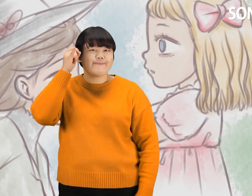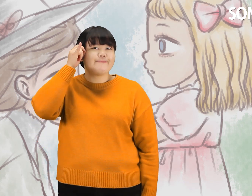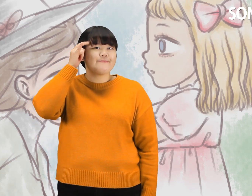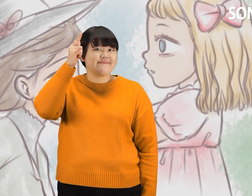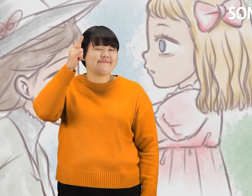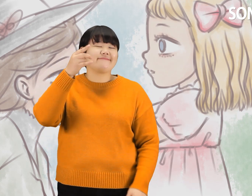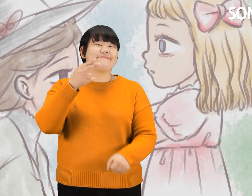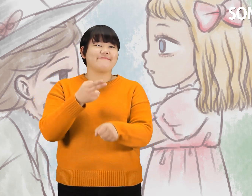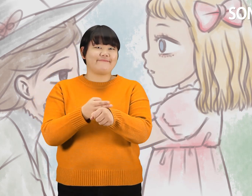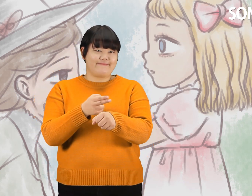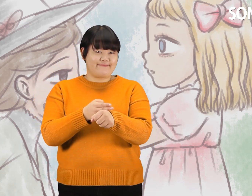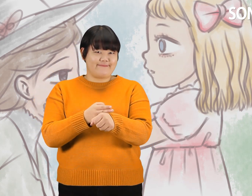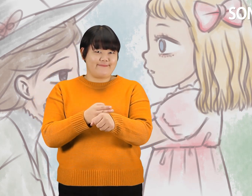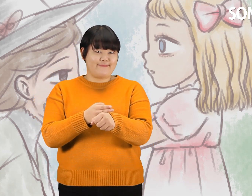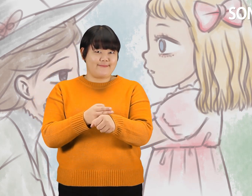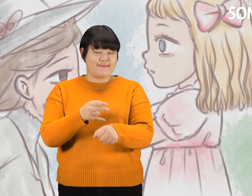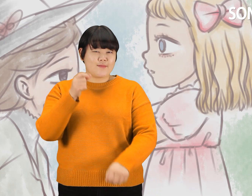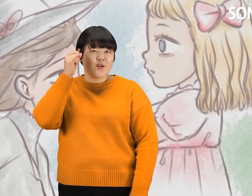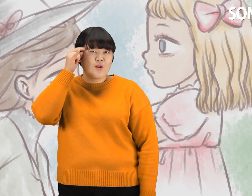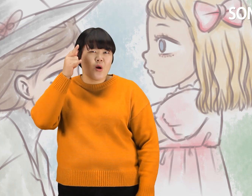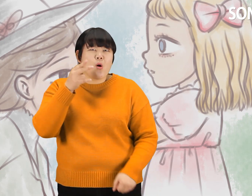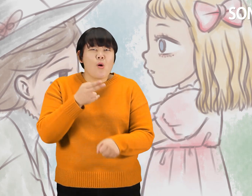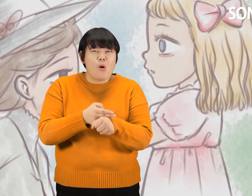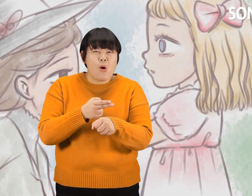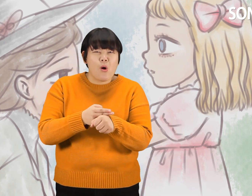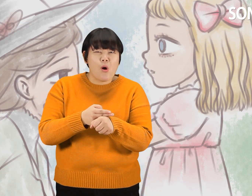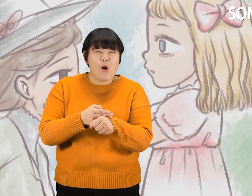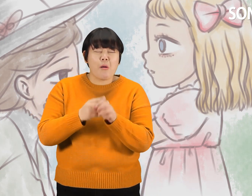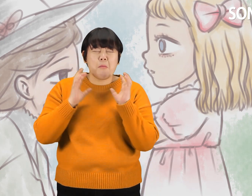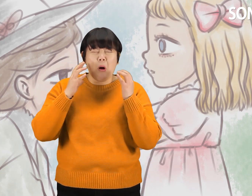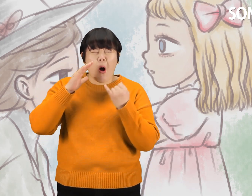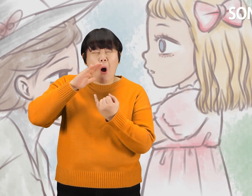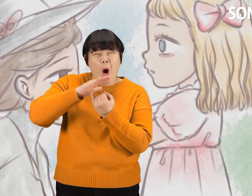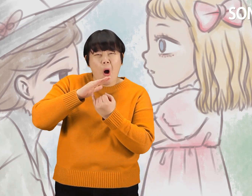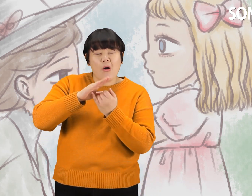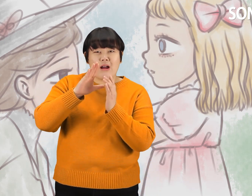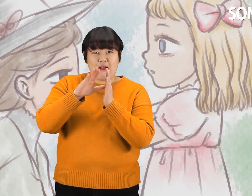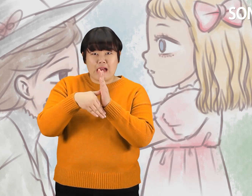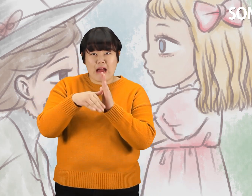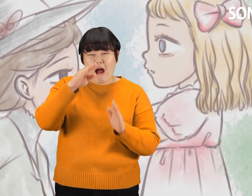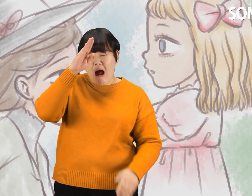ヘレンを教えるされた方は、サリバン先生でした。